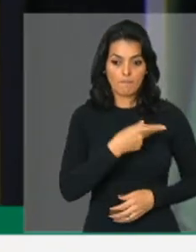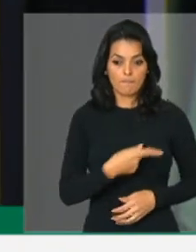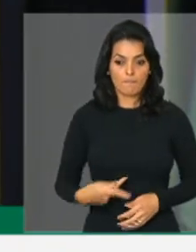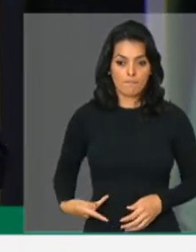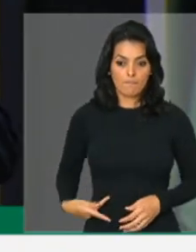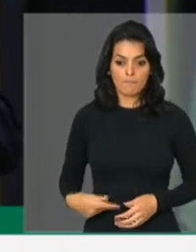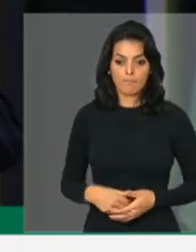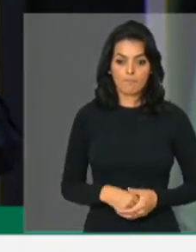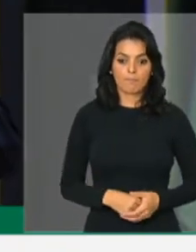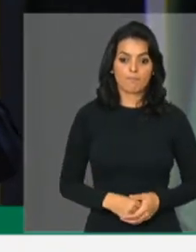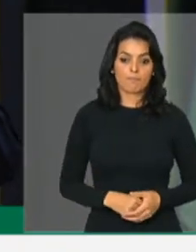TAMBÉM A PENSAR SOBRE O PÓ S-PANDEMIA. E COM ISSO EU FICO